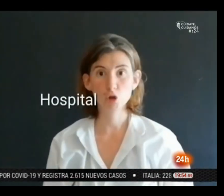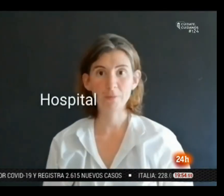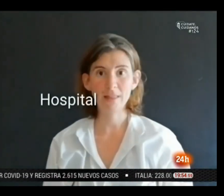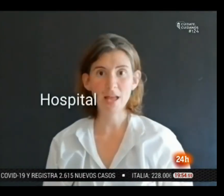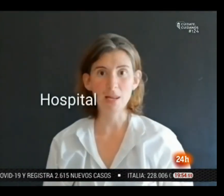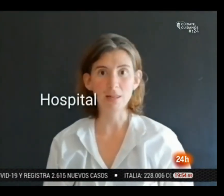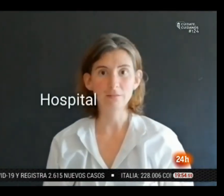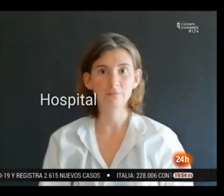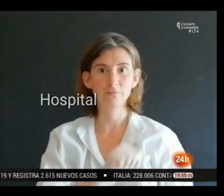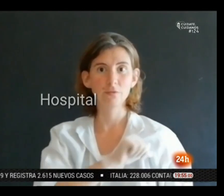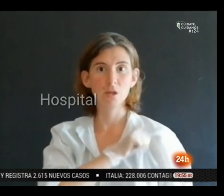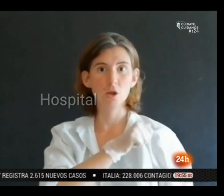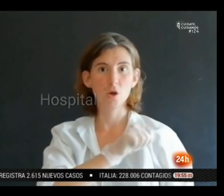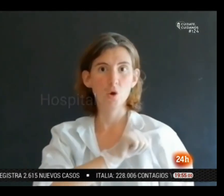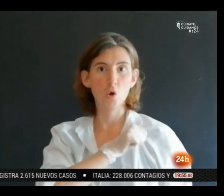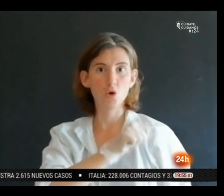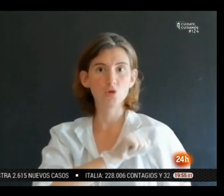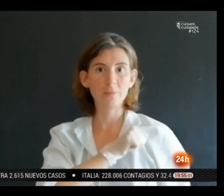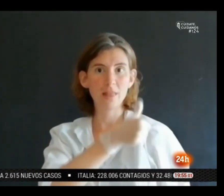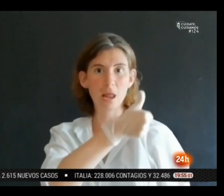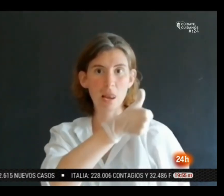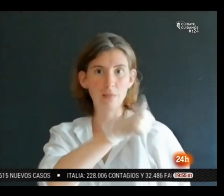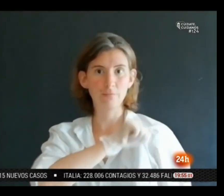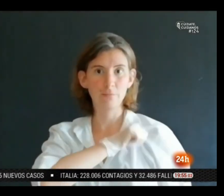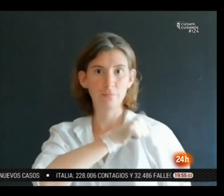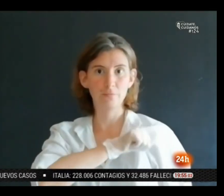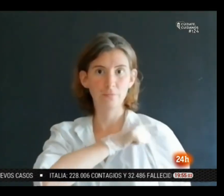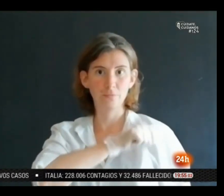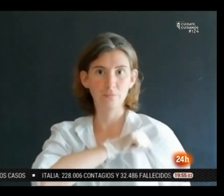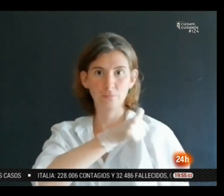Hospital